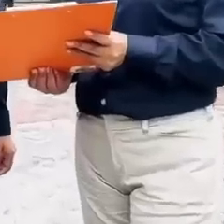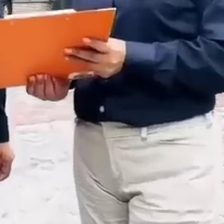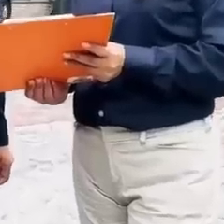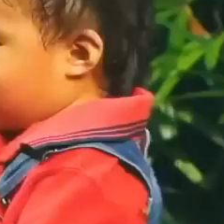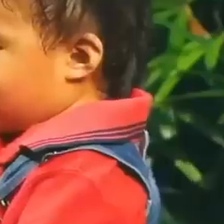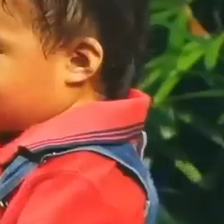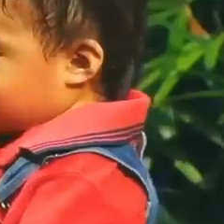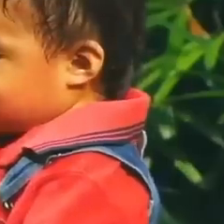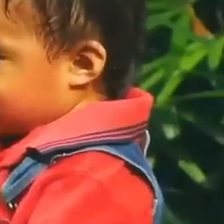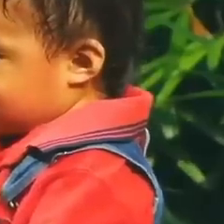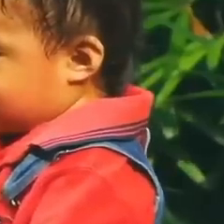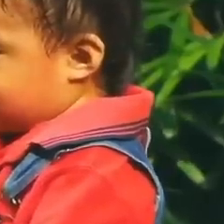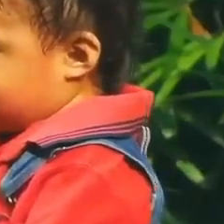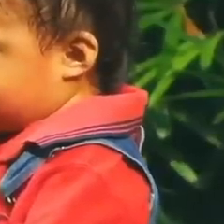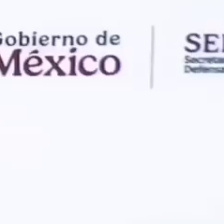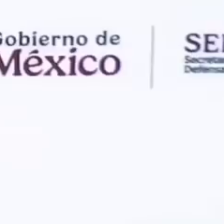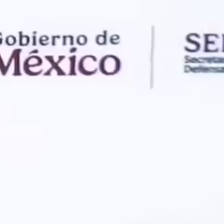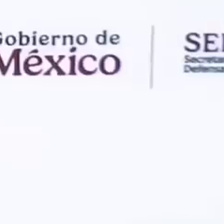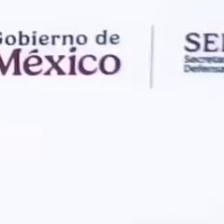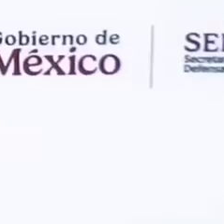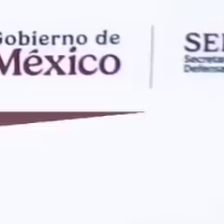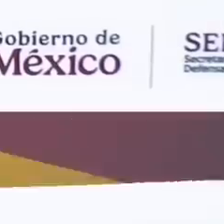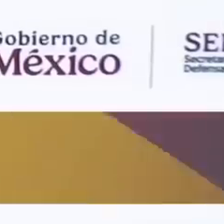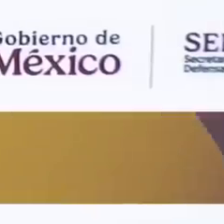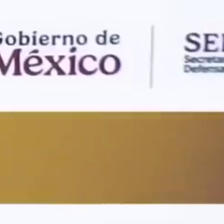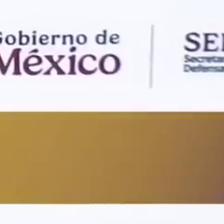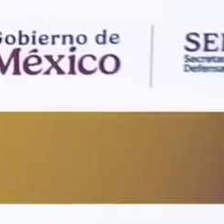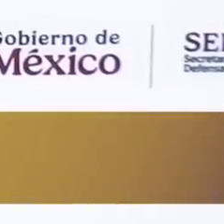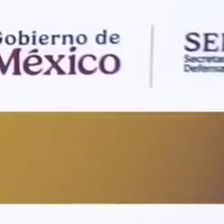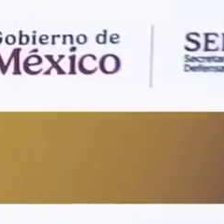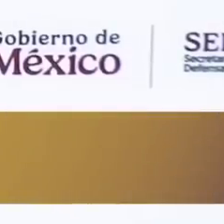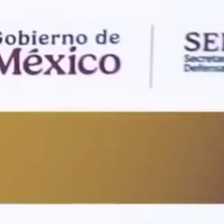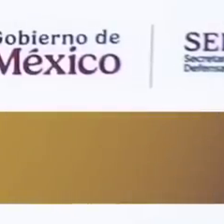bienestar de las y los mexicanos habremos de trabajar en favor de los legítimos intereses